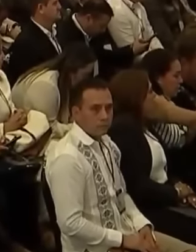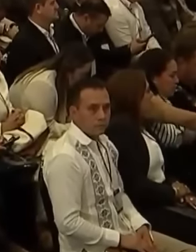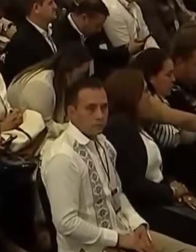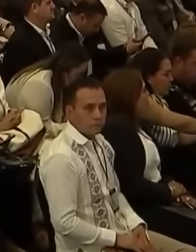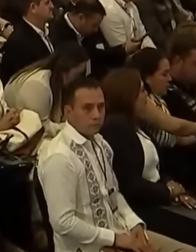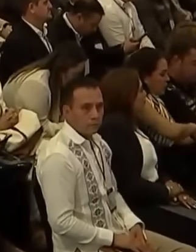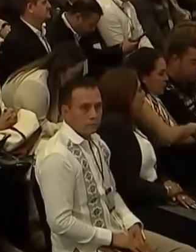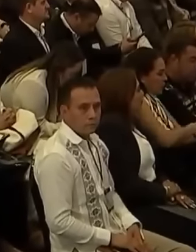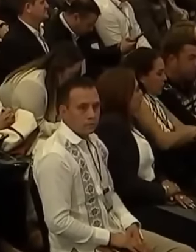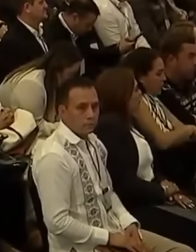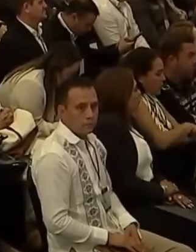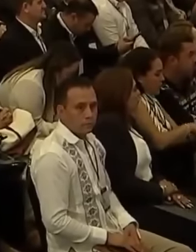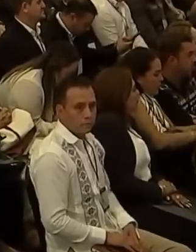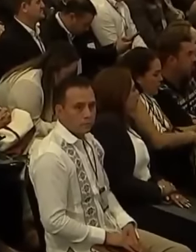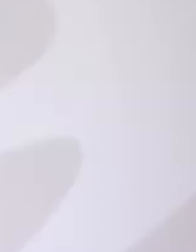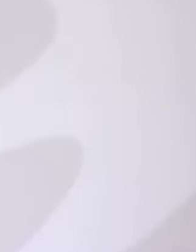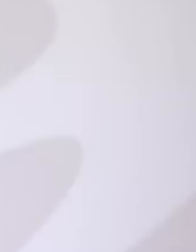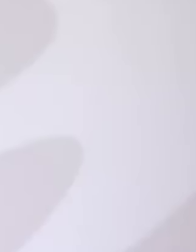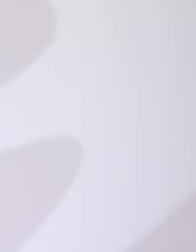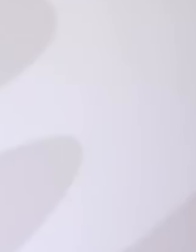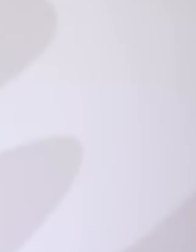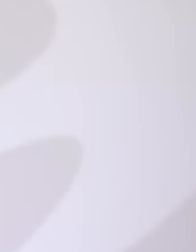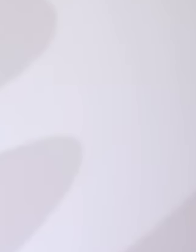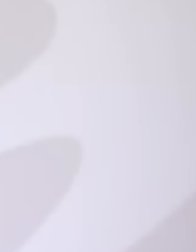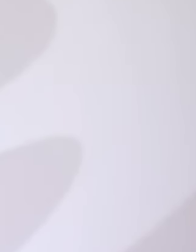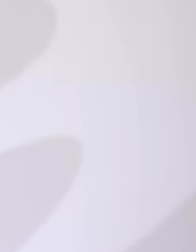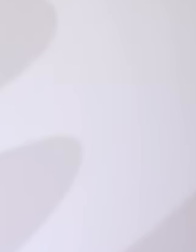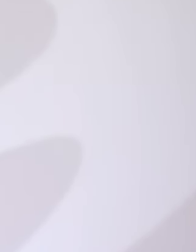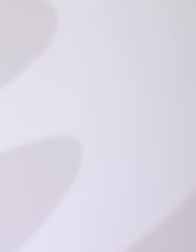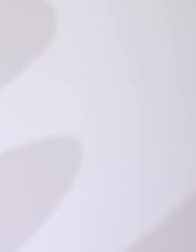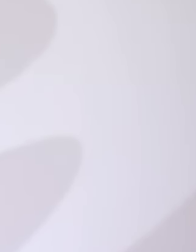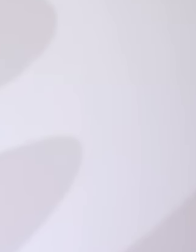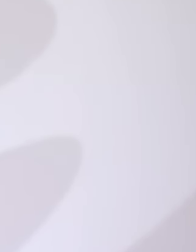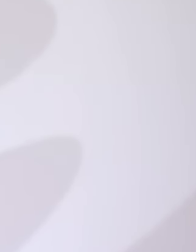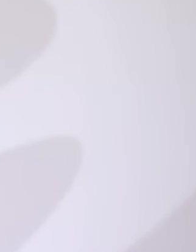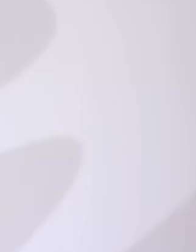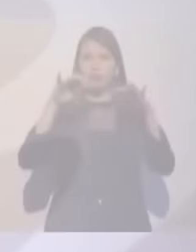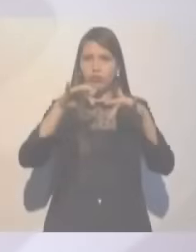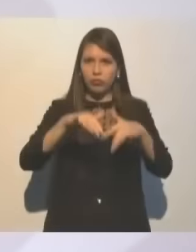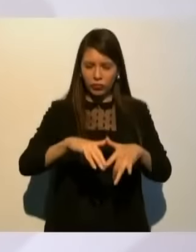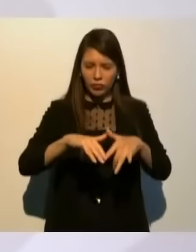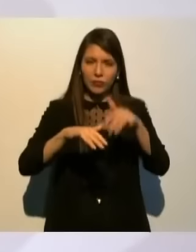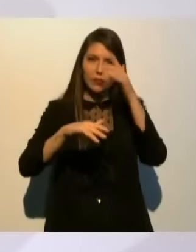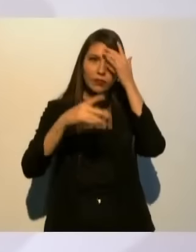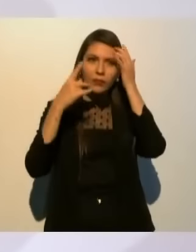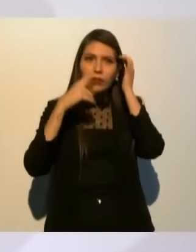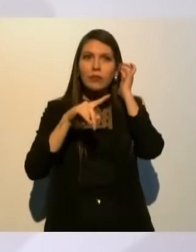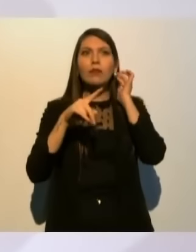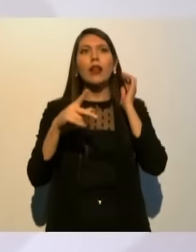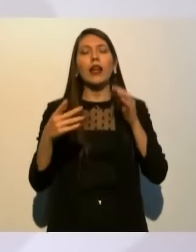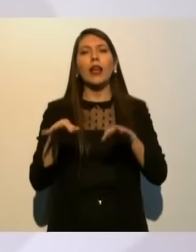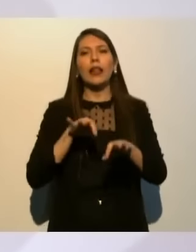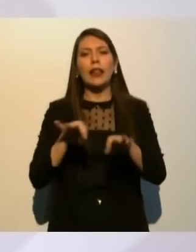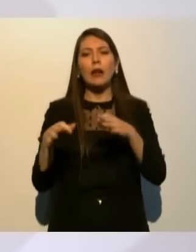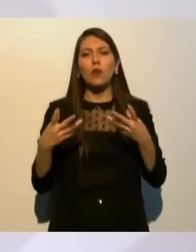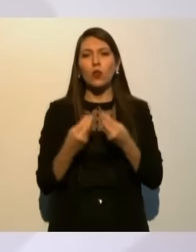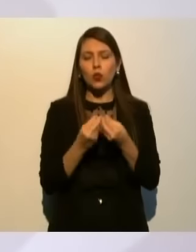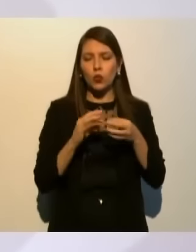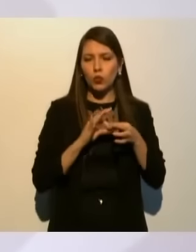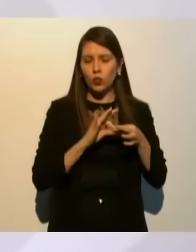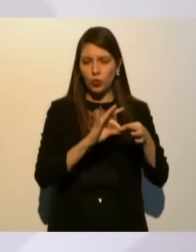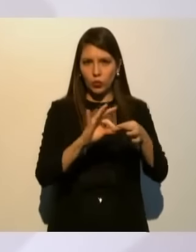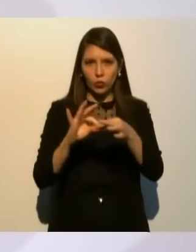niveles de gobierno para trabajar en beneficio del pueblo en este encuentro nacional municipal